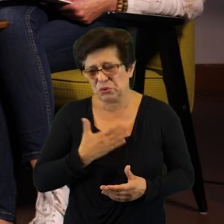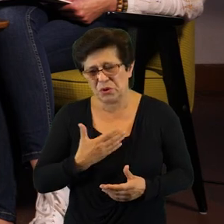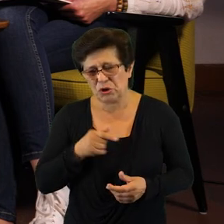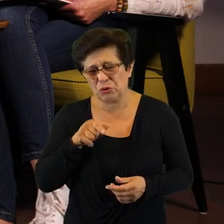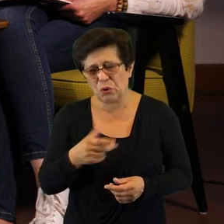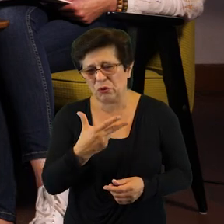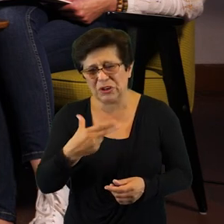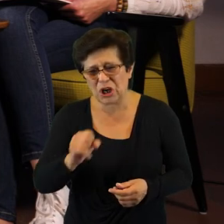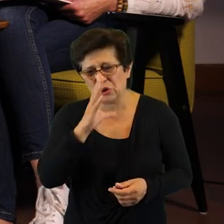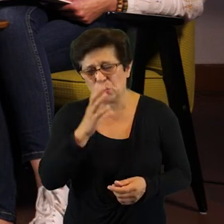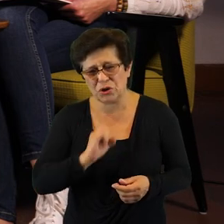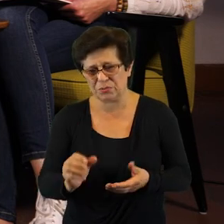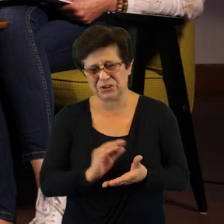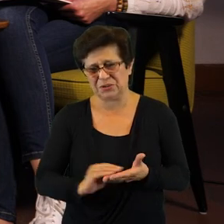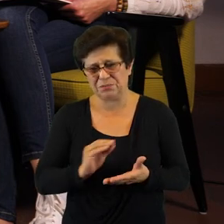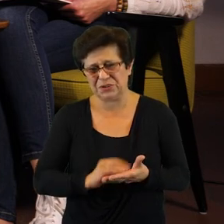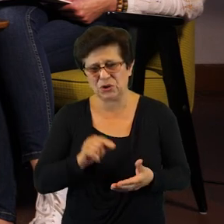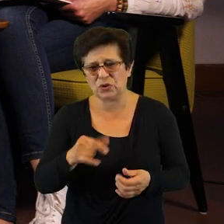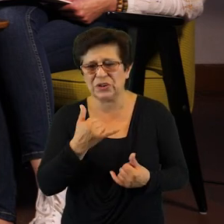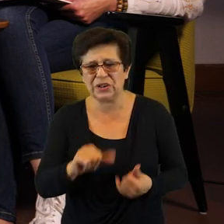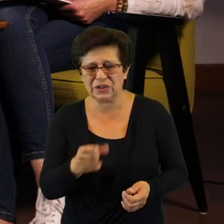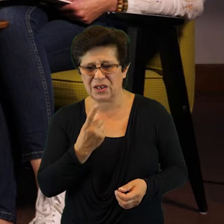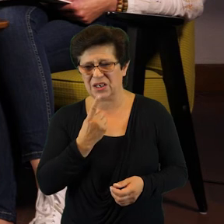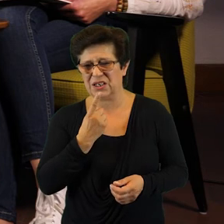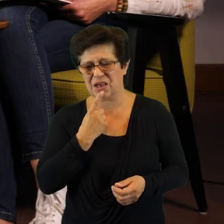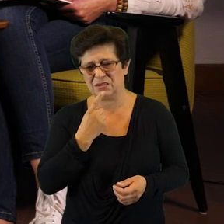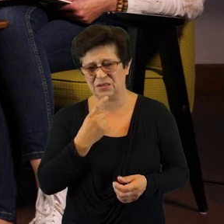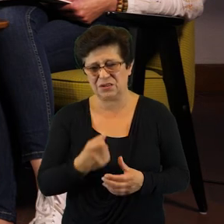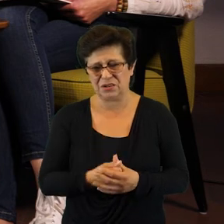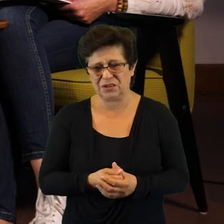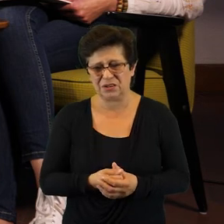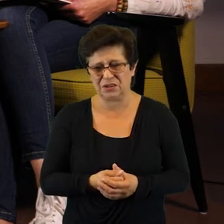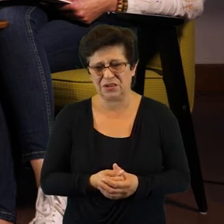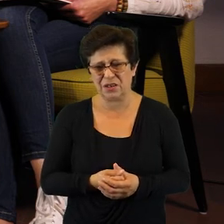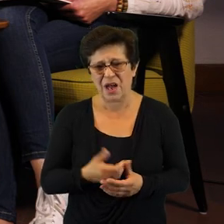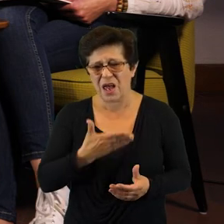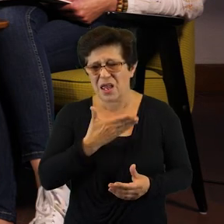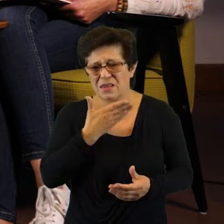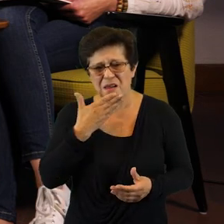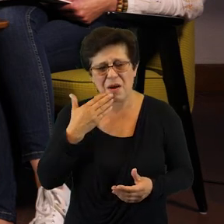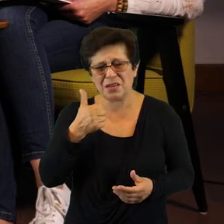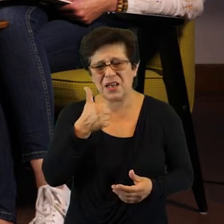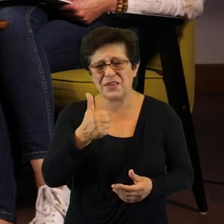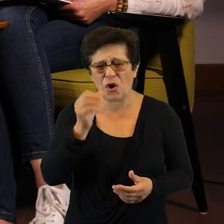Zupełnie innym językiem, to w ogóle w tym tekście nie ma ani jednego procenta Słonimskiego.